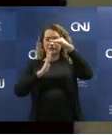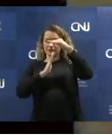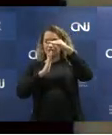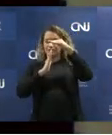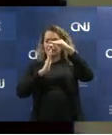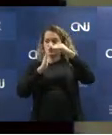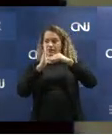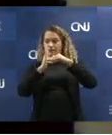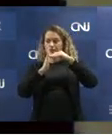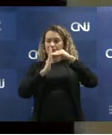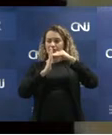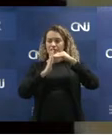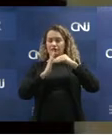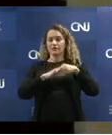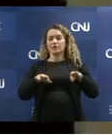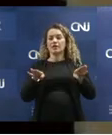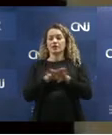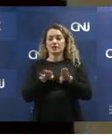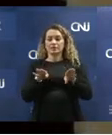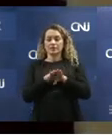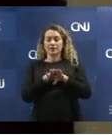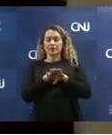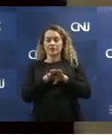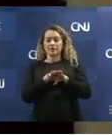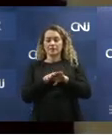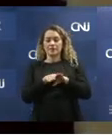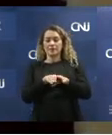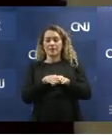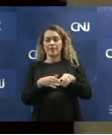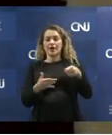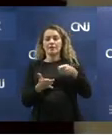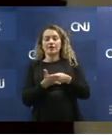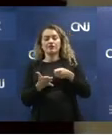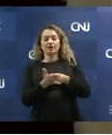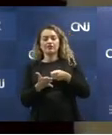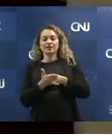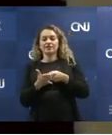Isso também, obviamente, se aplica no âmbito da esfera